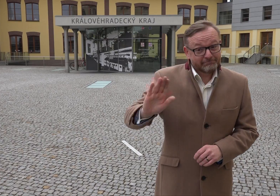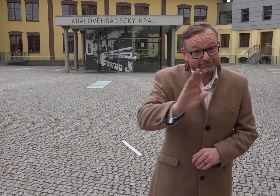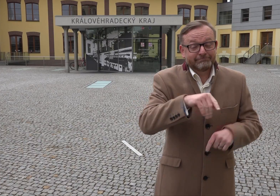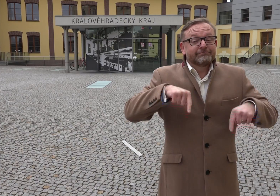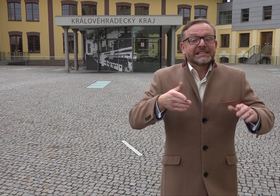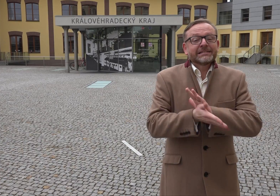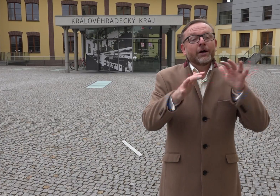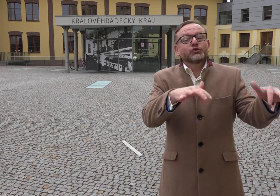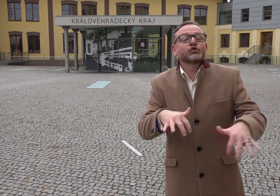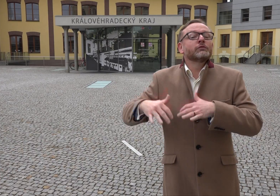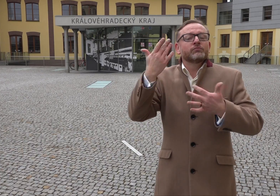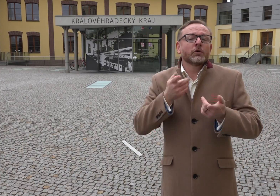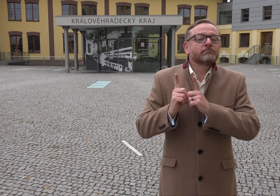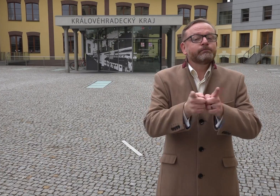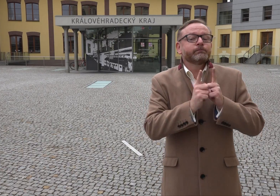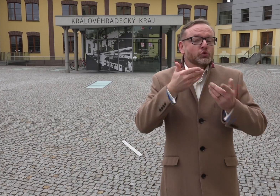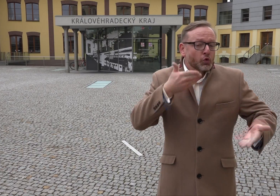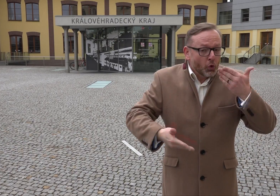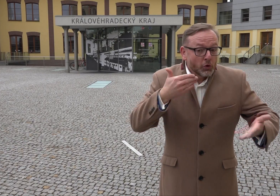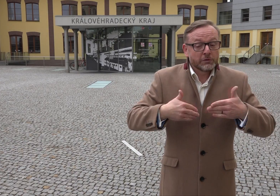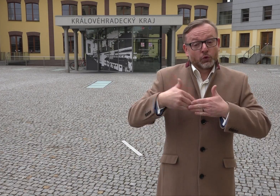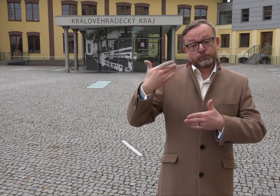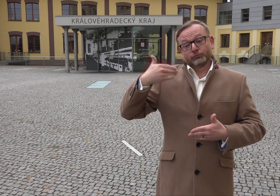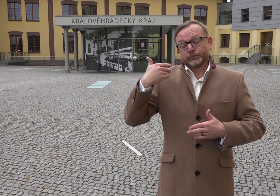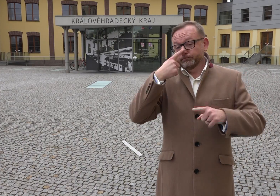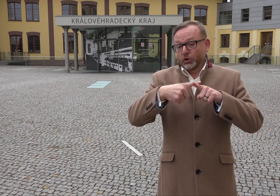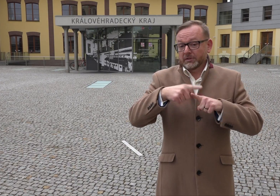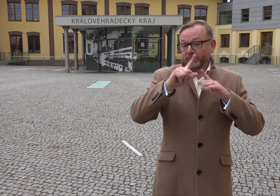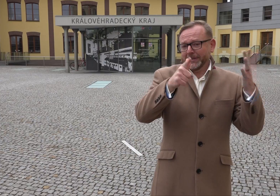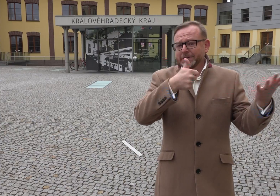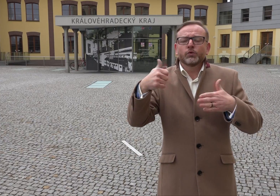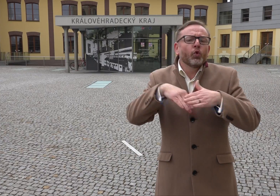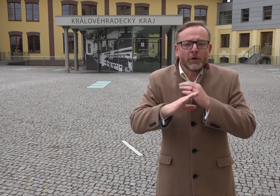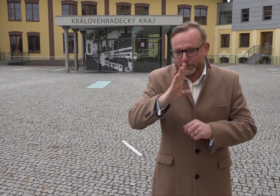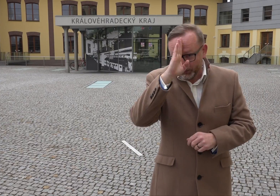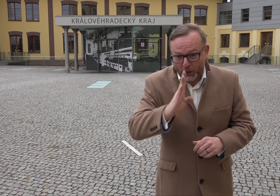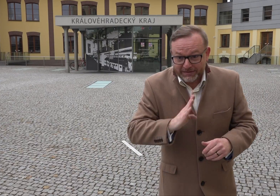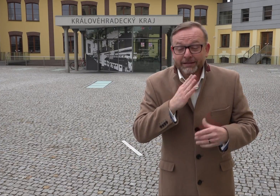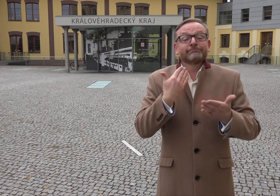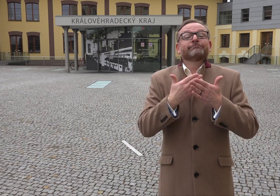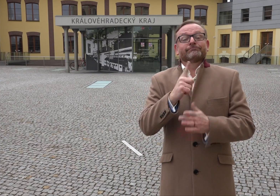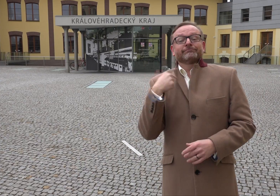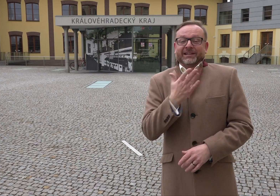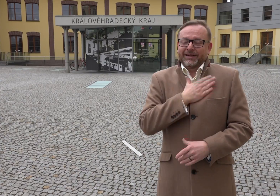Hezký den, přinášíme vám shrnutí zasedání zastupitelů Královéhradeckého kraje,kteří se sešli v pondělí 26. března.